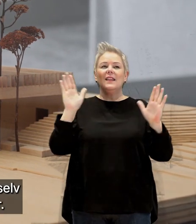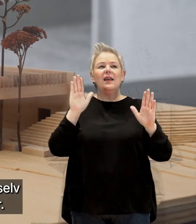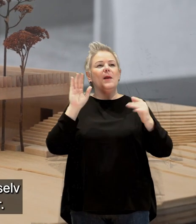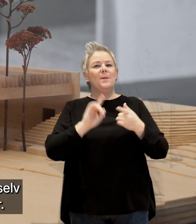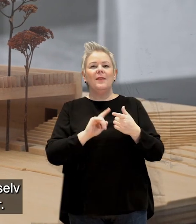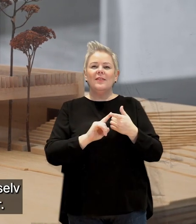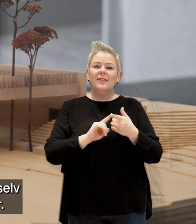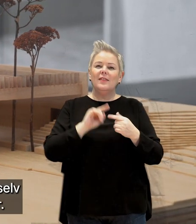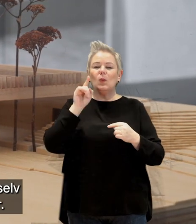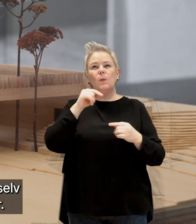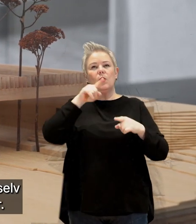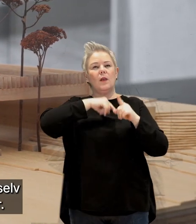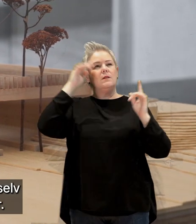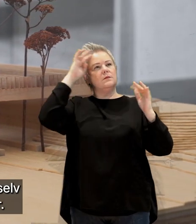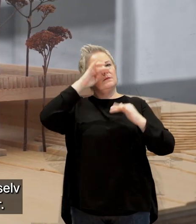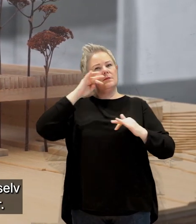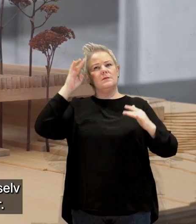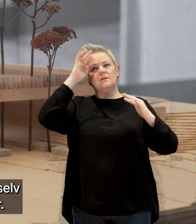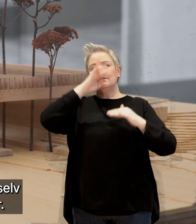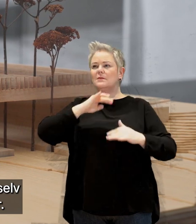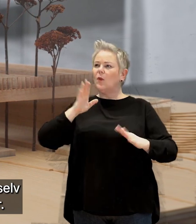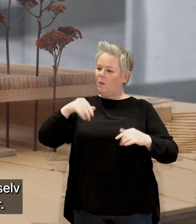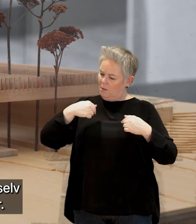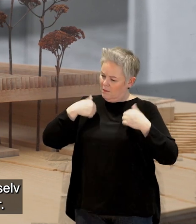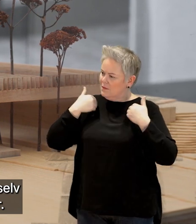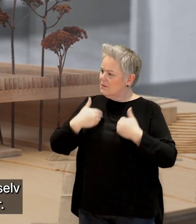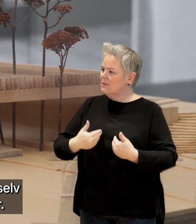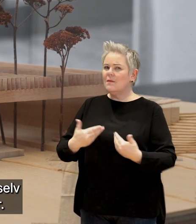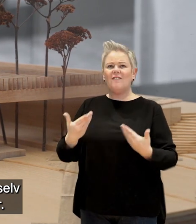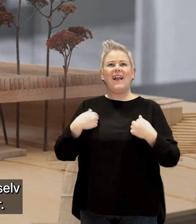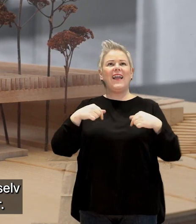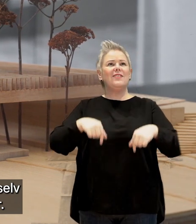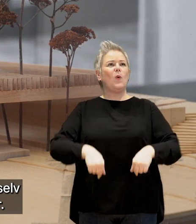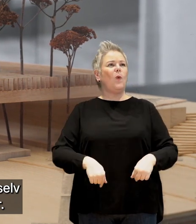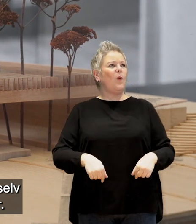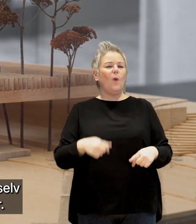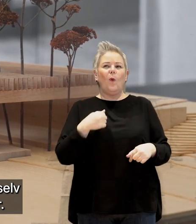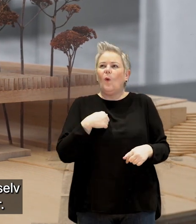begynner å vandre om deg selv og hva du er nå og ikke er.